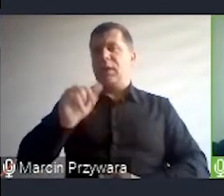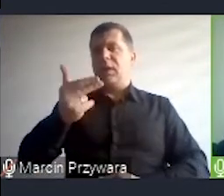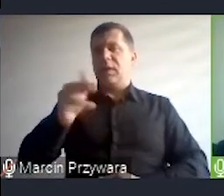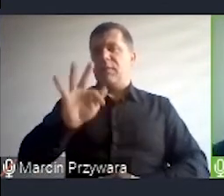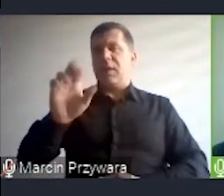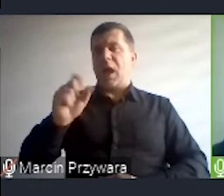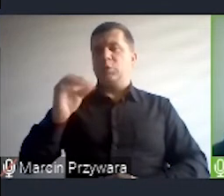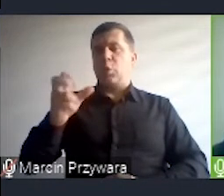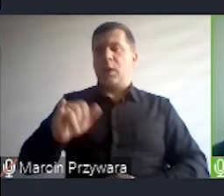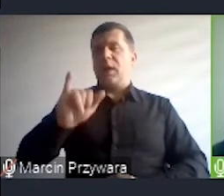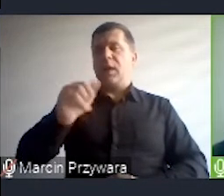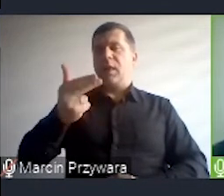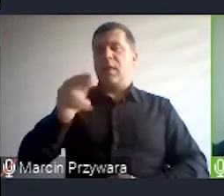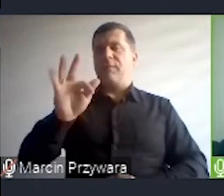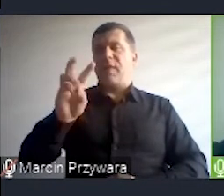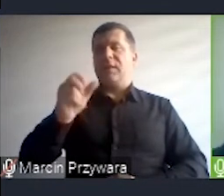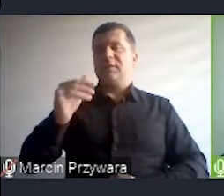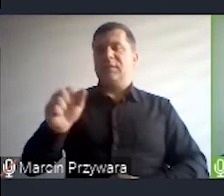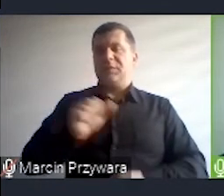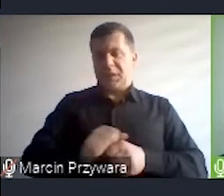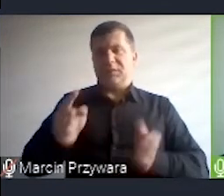inwestycyjnych, coraz częściej się pojawiająca.